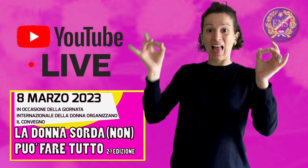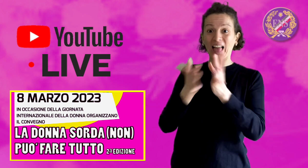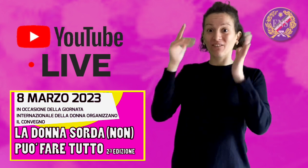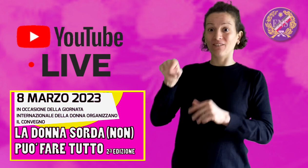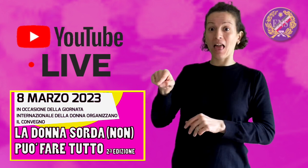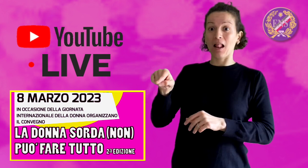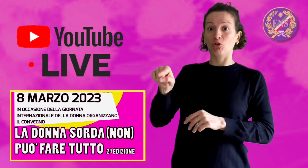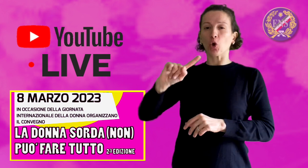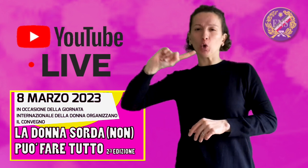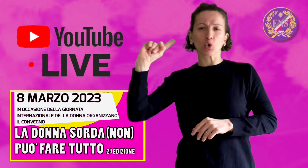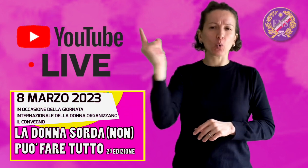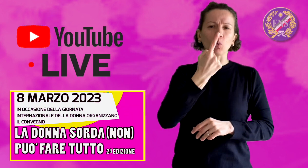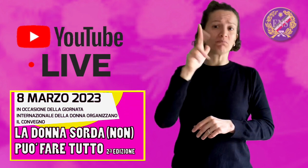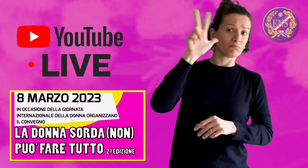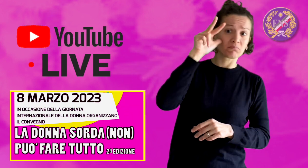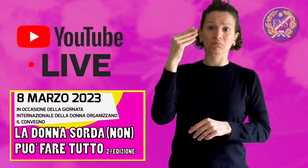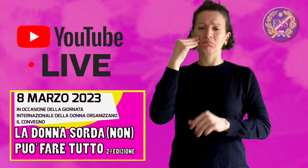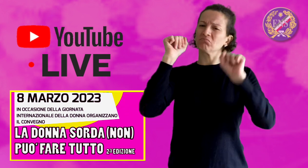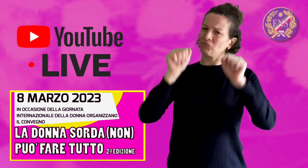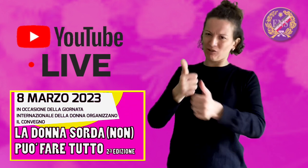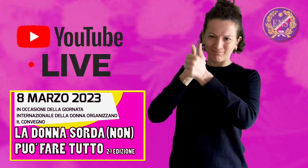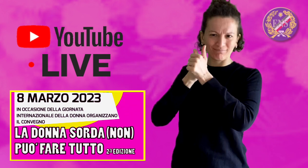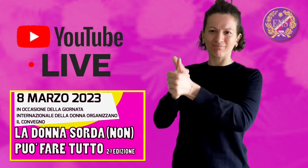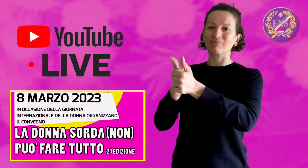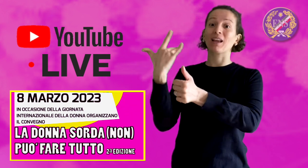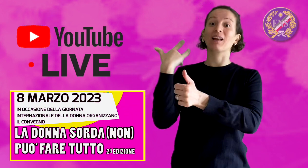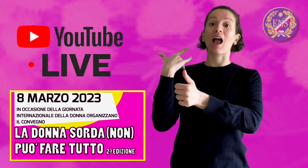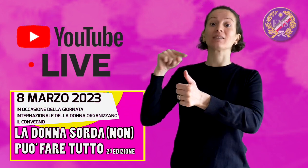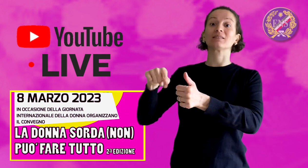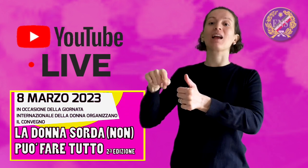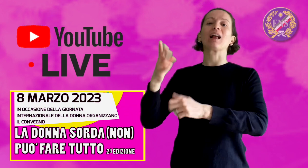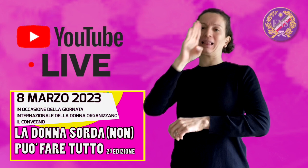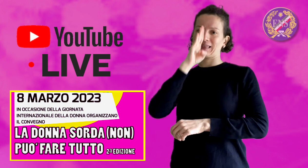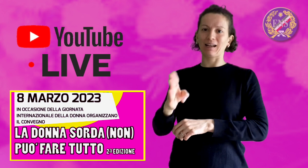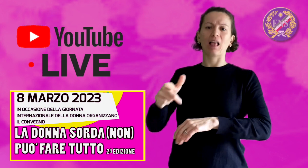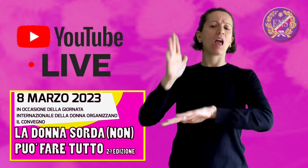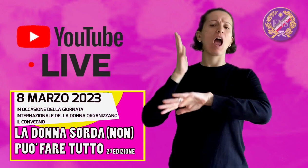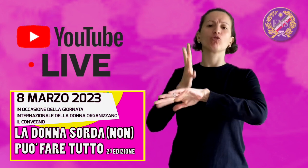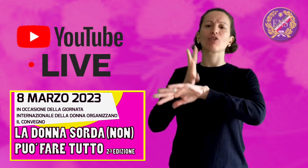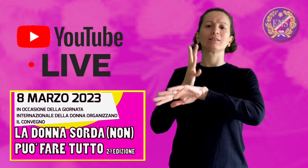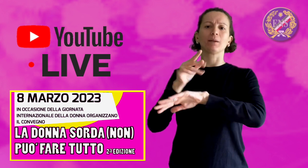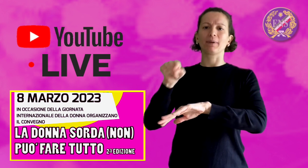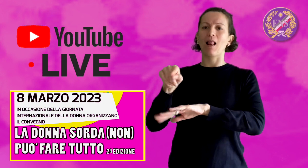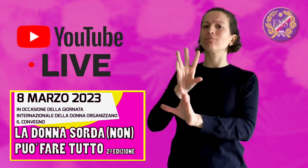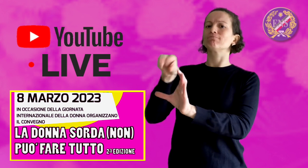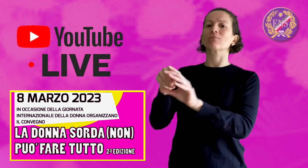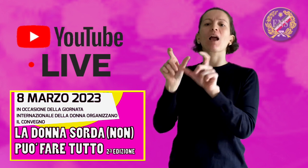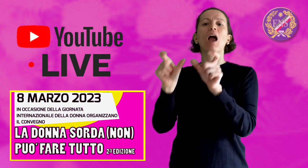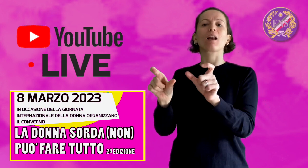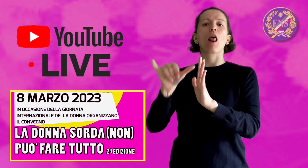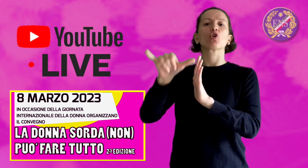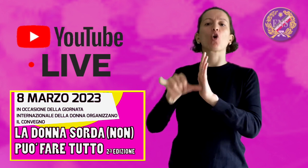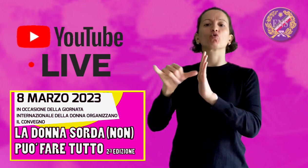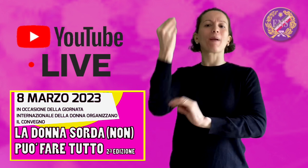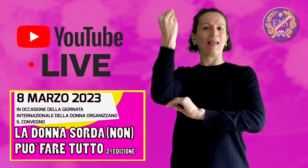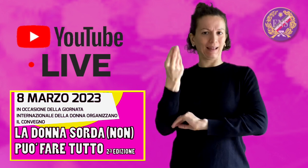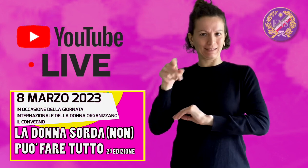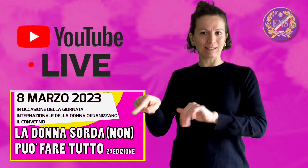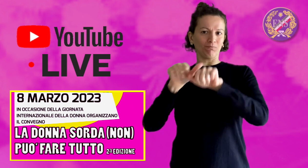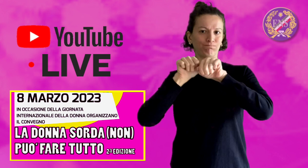Tutte e tutti potranno seguire l’evento grazie alla diretta accessibile che sarà trasmessa sul canale YouTube dell’ENS.